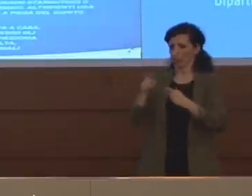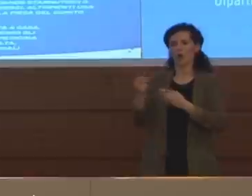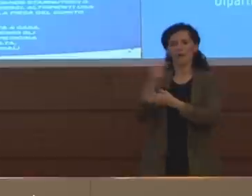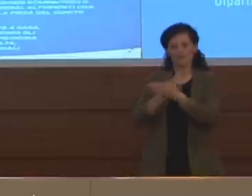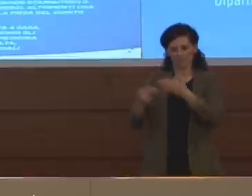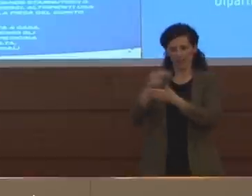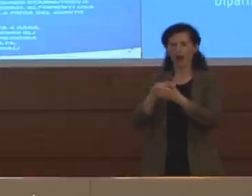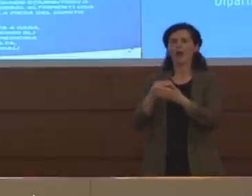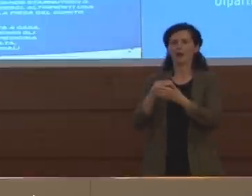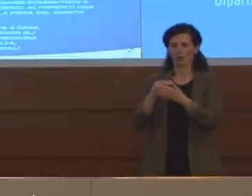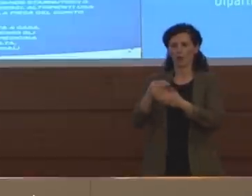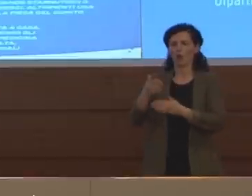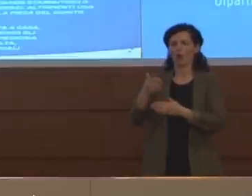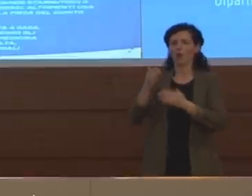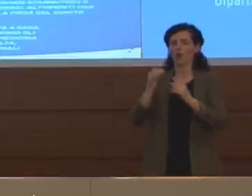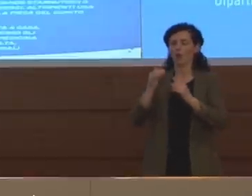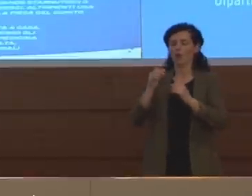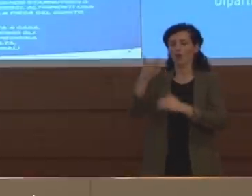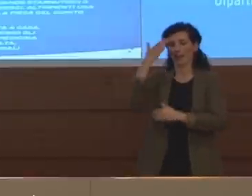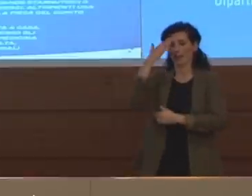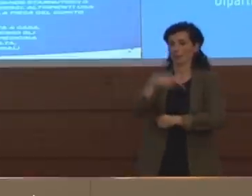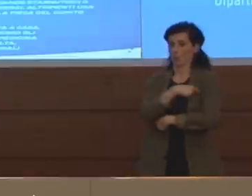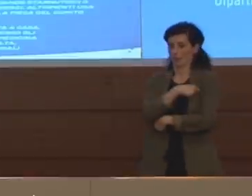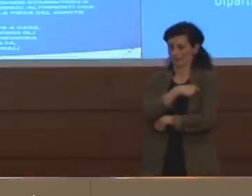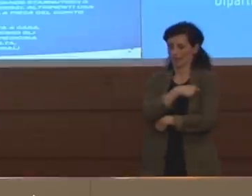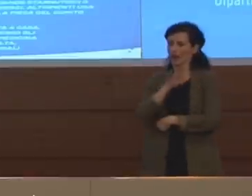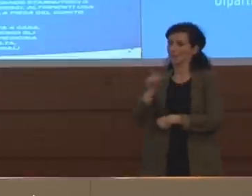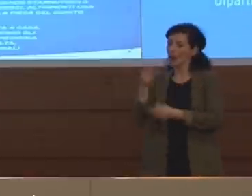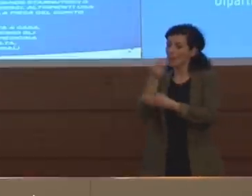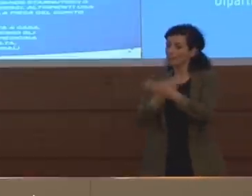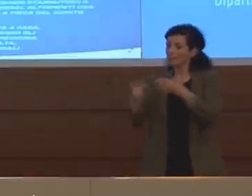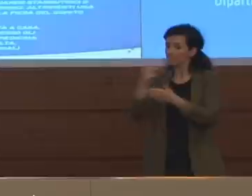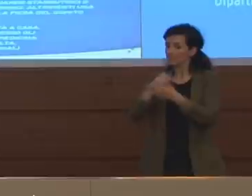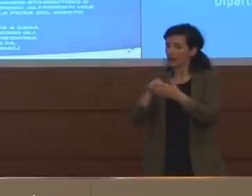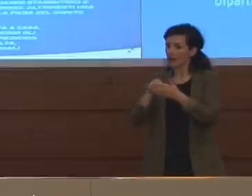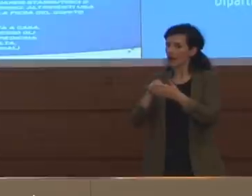influenzale, ma un piano che nasce, nasceva, è nato sulla scorta, ripeto, di